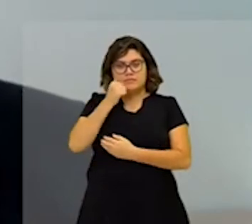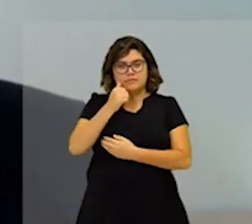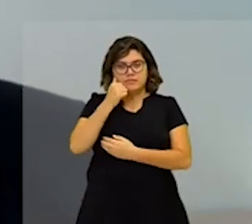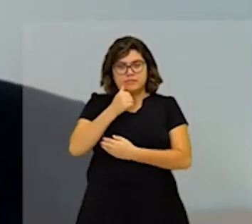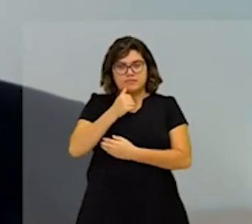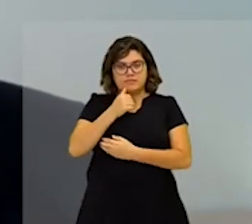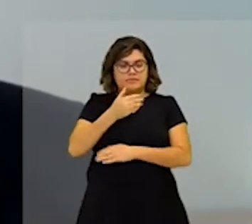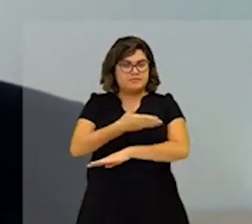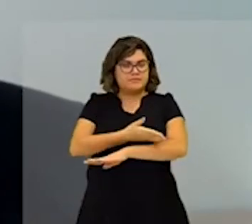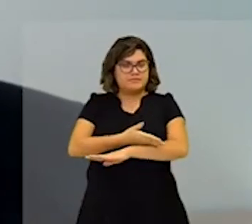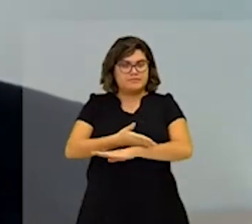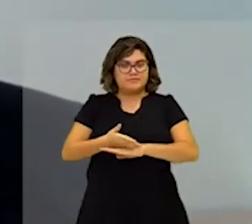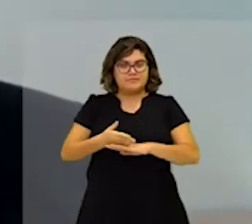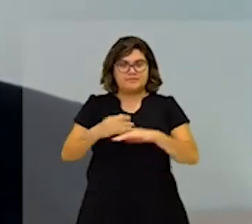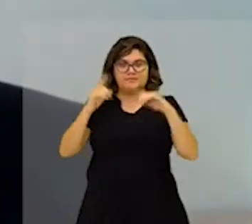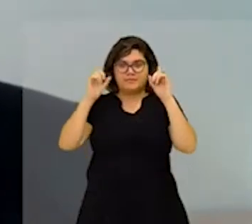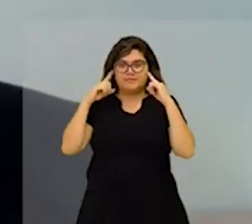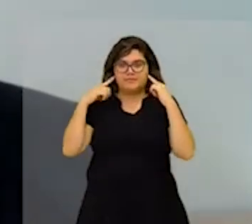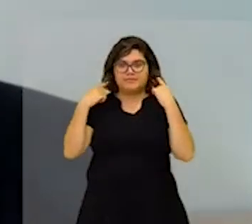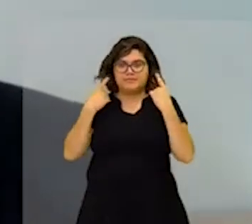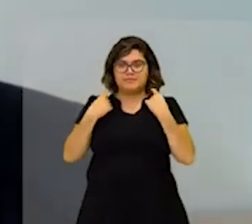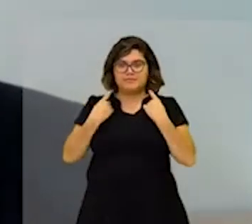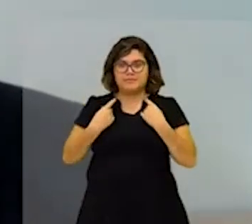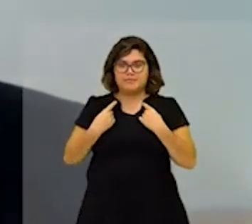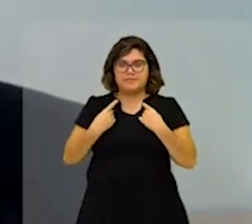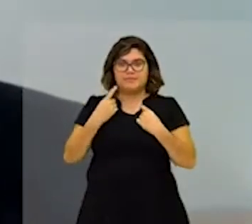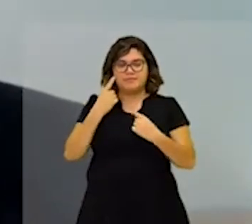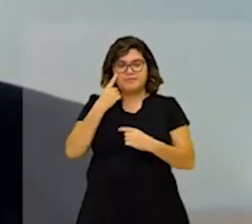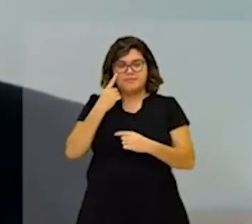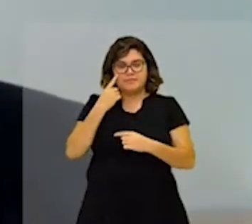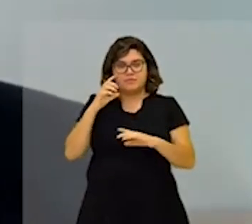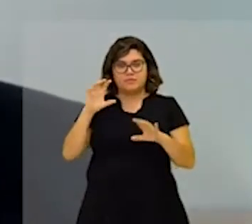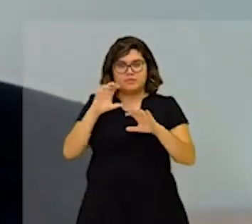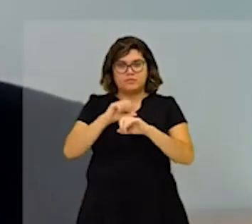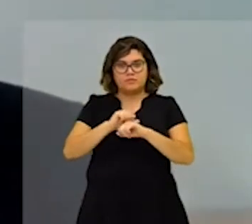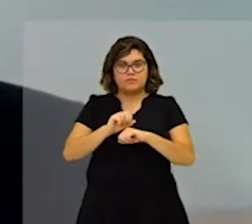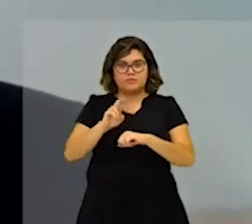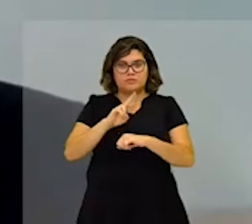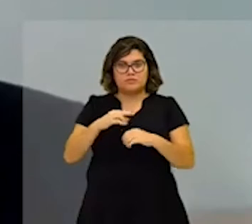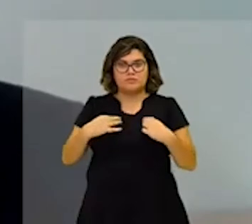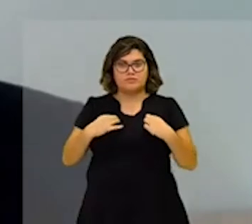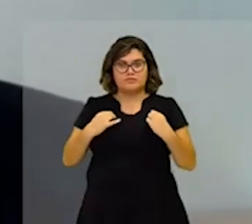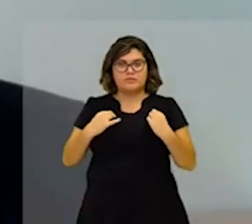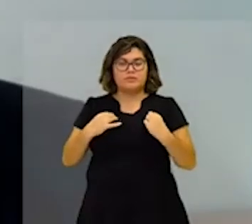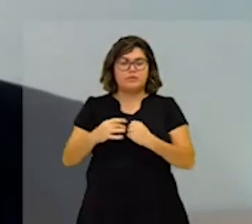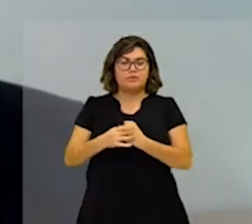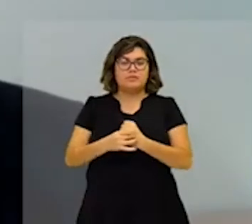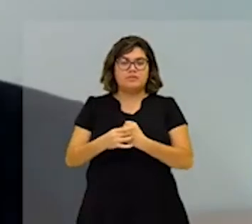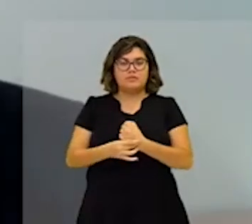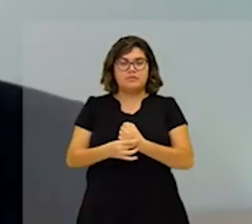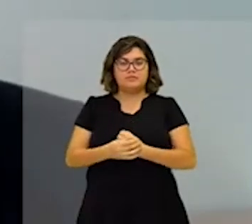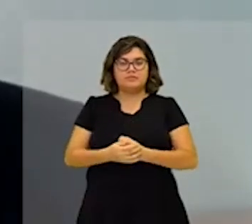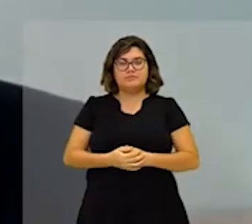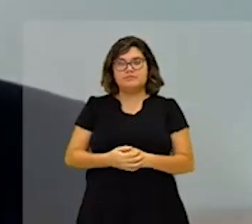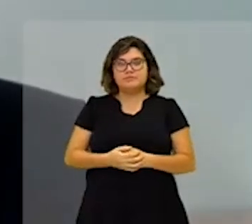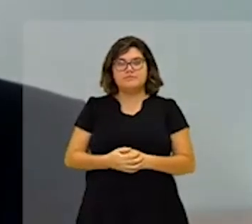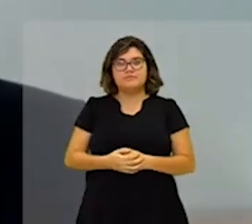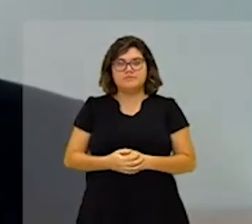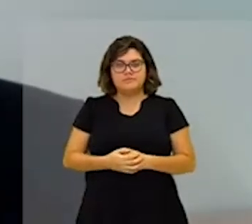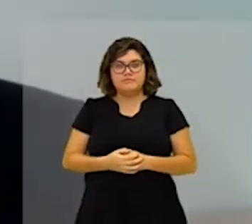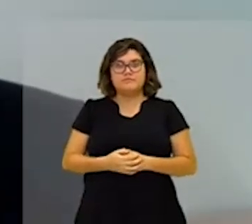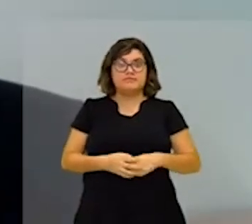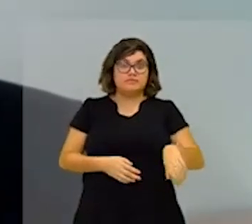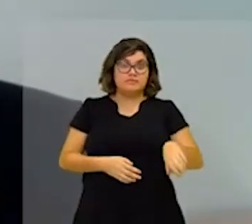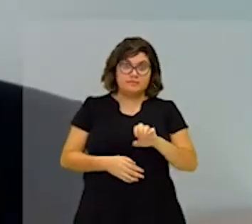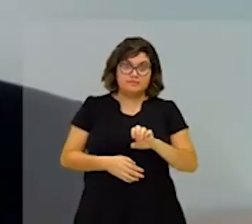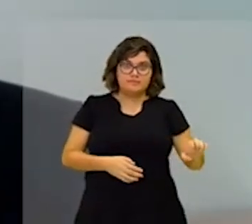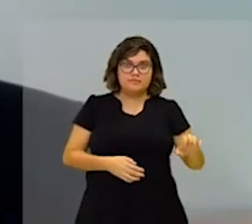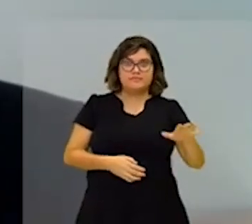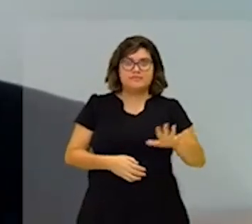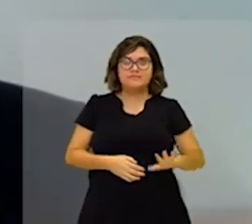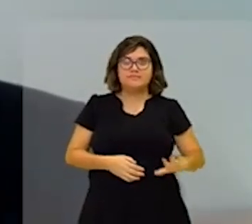branca com cabelos e olhos escuros e veste Blusa de cor preta à esquerda da minha tela a 6 telas